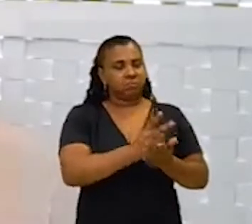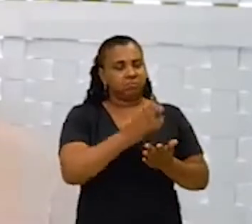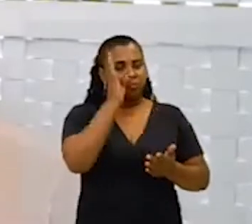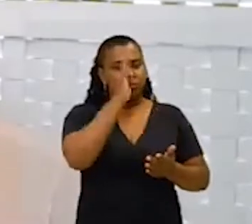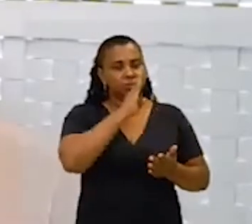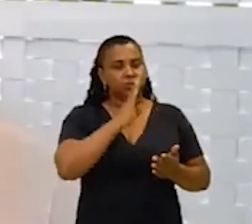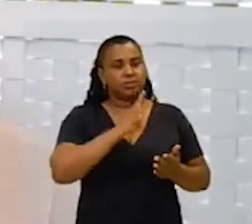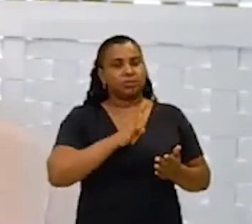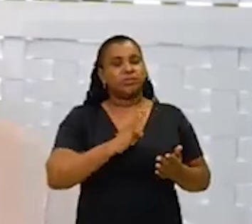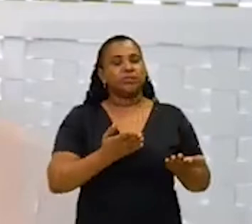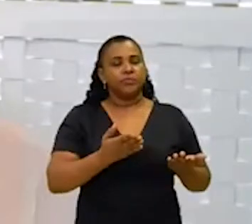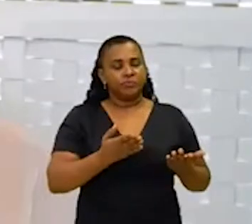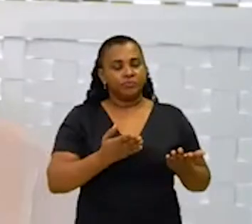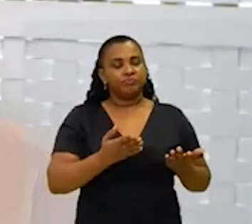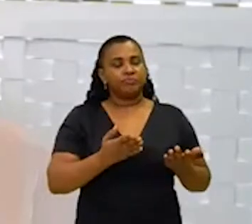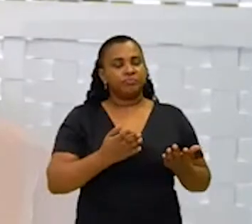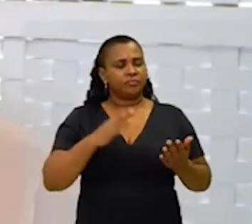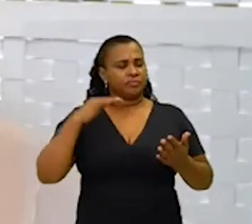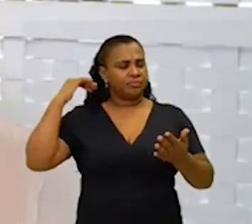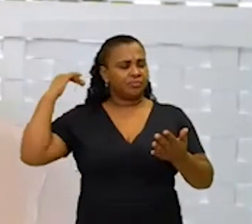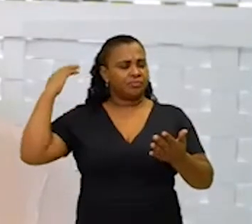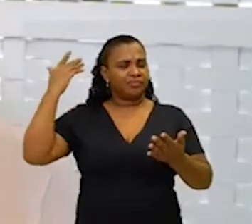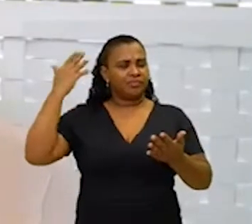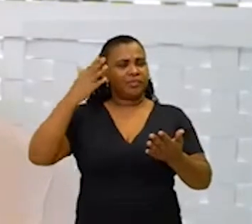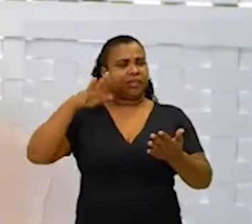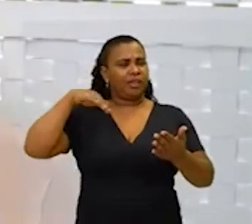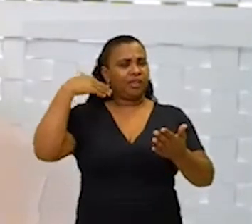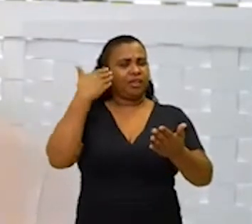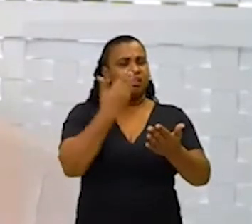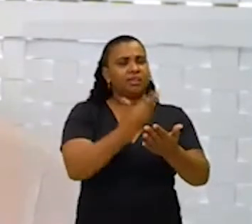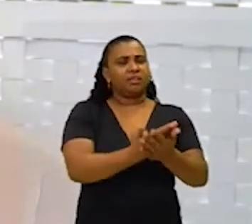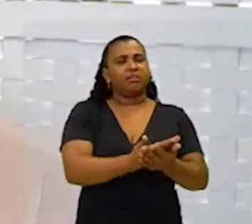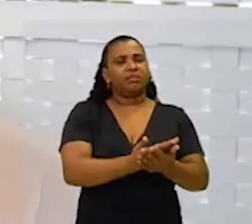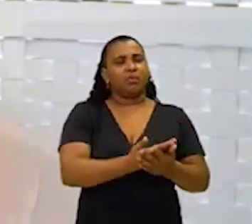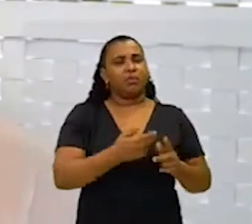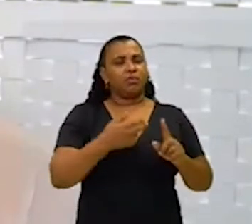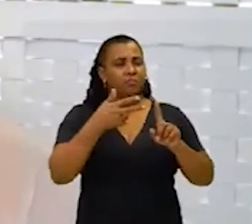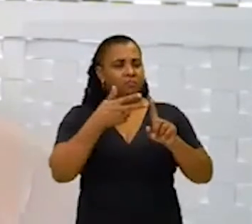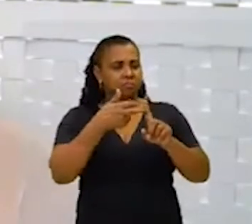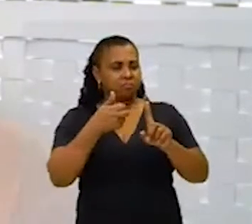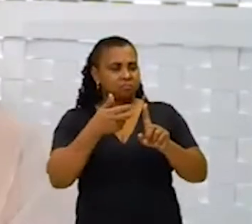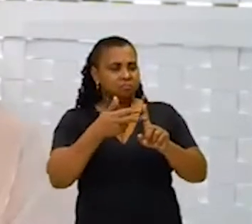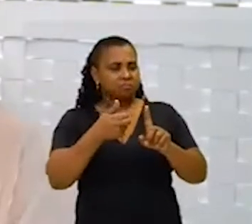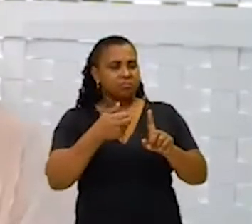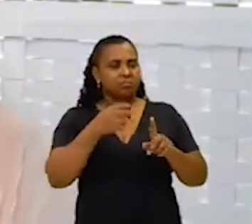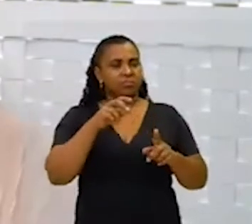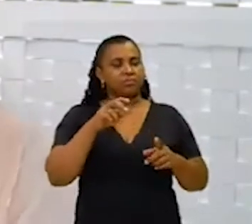o Brasil Desde as primeiras resistências dos povos indígenas povos ameríndios originário e